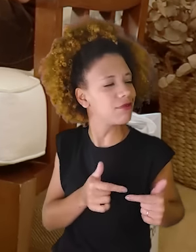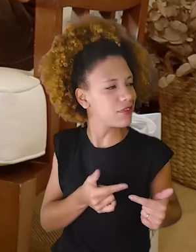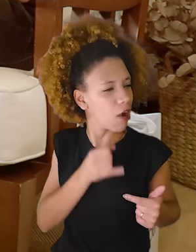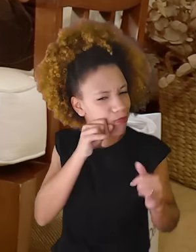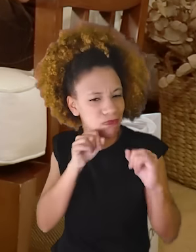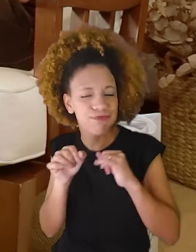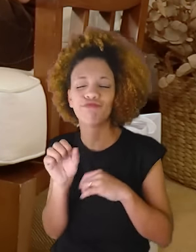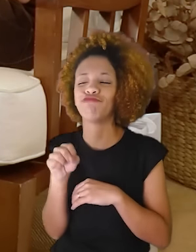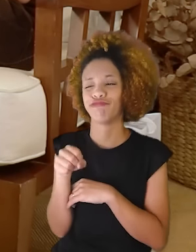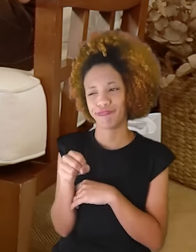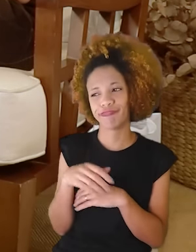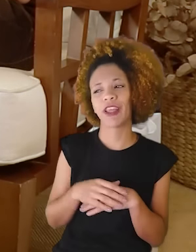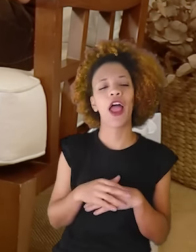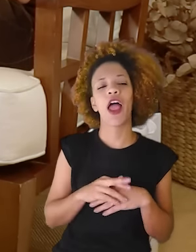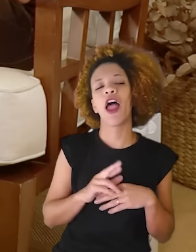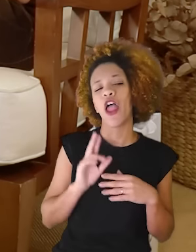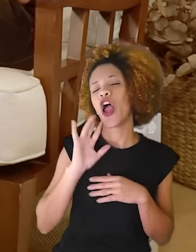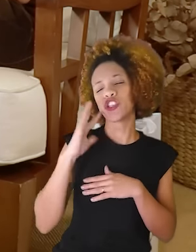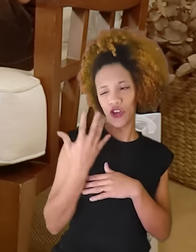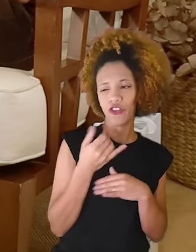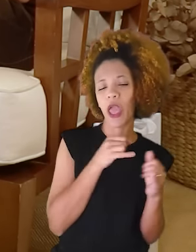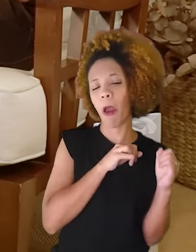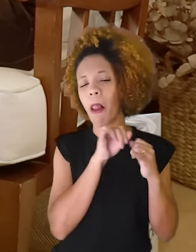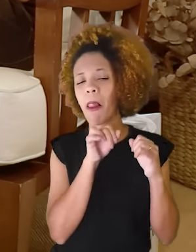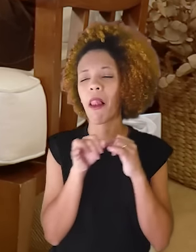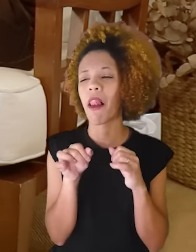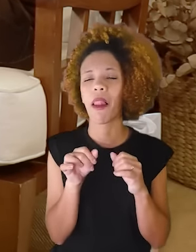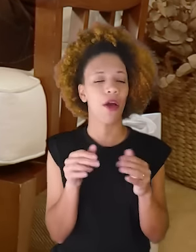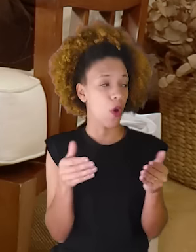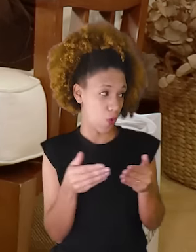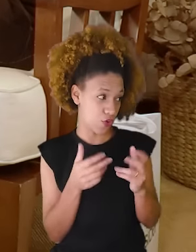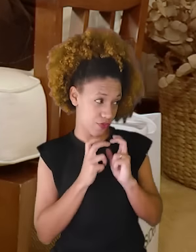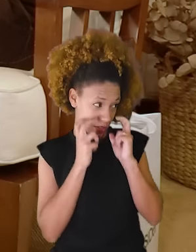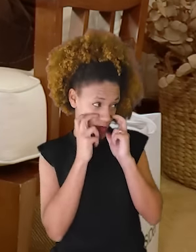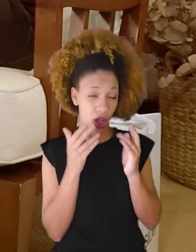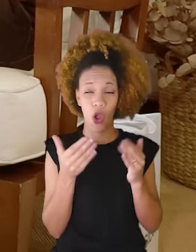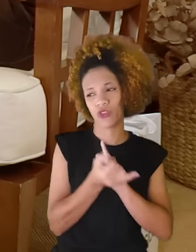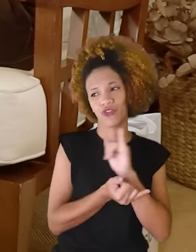Ah era bem mais desenrolado do que eu sou hoje inclusive aí hoje tu T hoje hoje a internet me